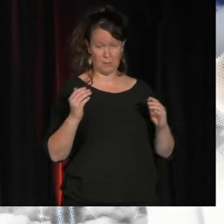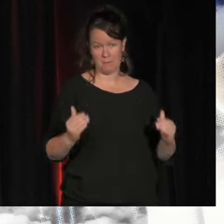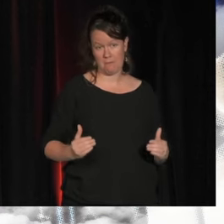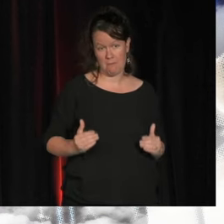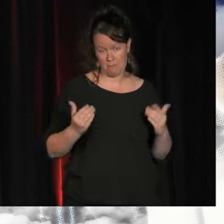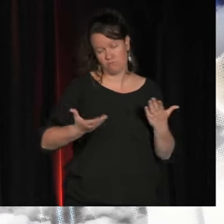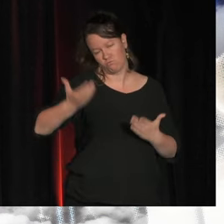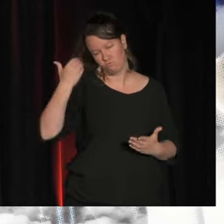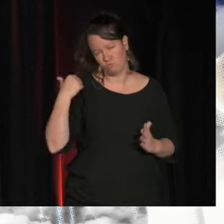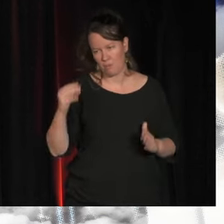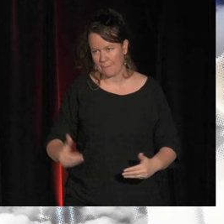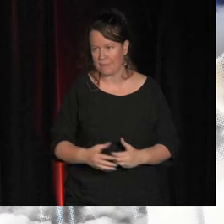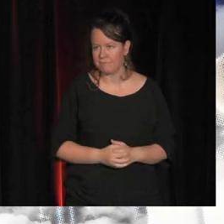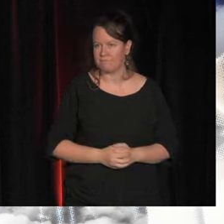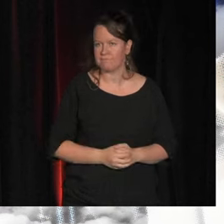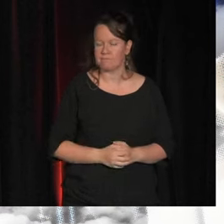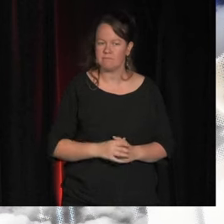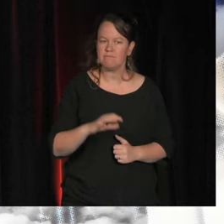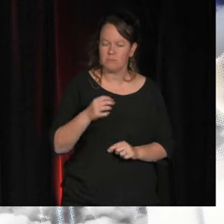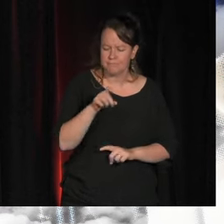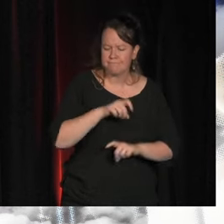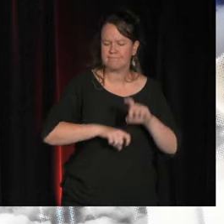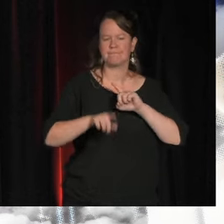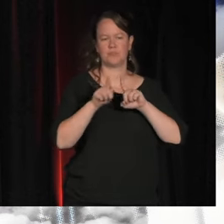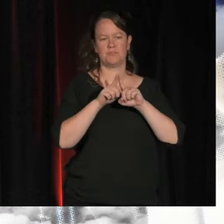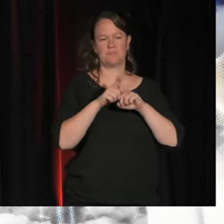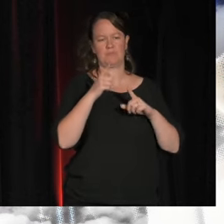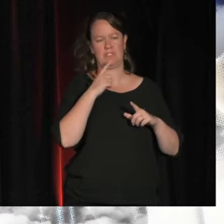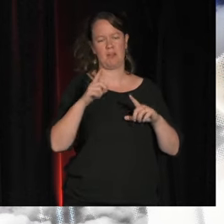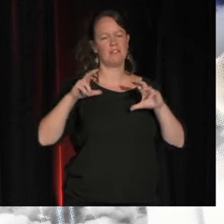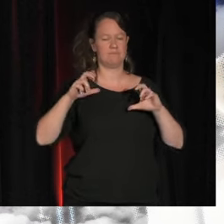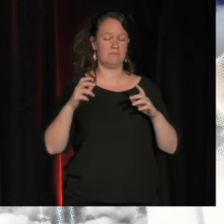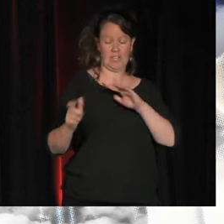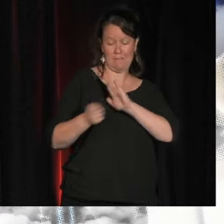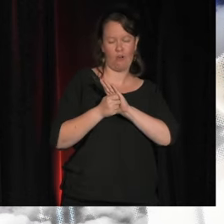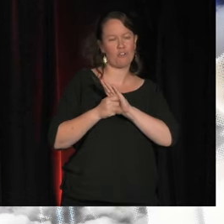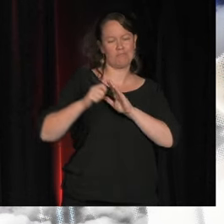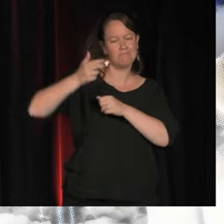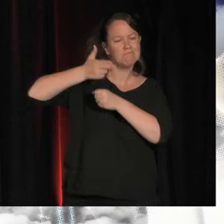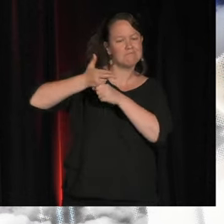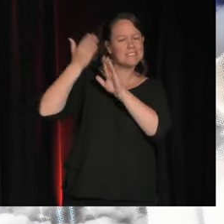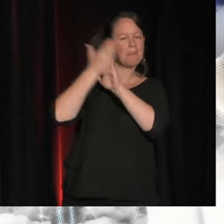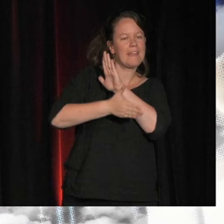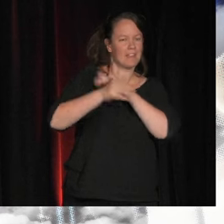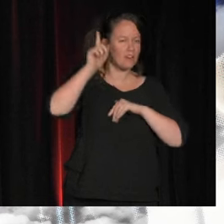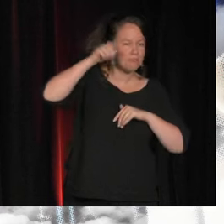Et juste, sinon, je reviens très vite fait, on disait : "La bulle du streaming", moi, ça m'intéressait de revenir un petit peu dessus. Tu vois, on a noté des chiffres, autant les dire, mais quand on disait :